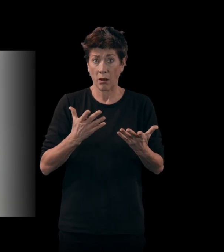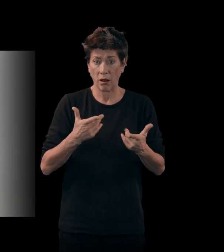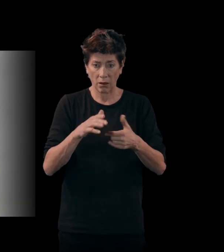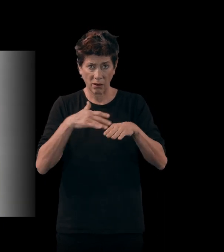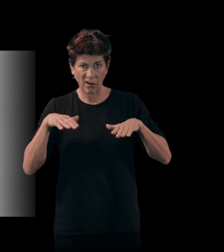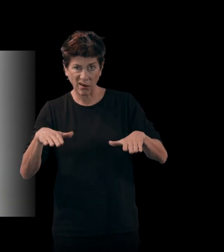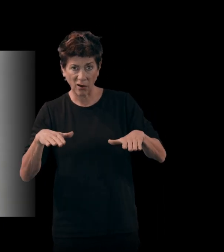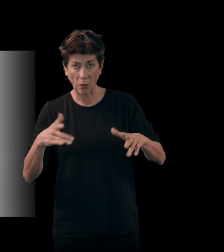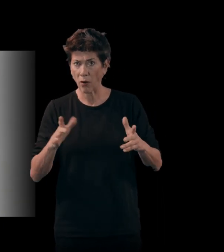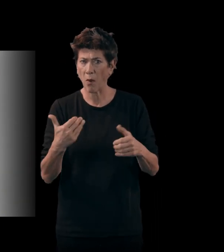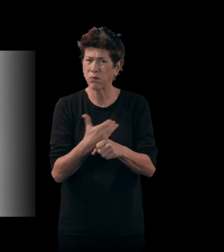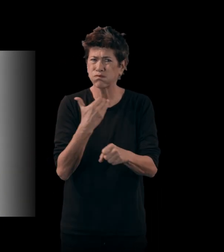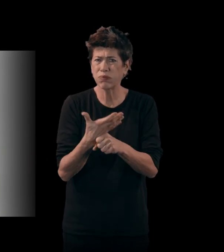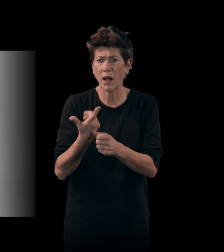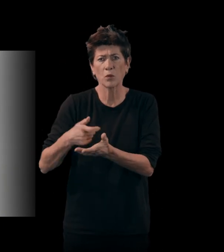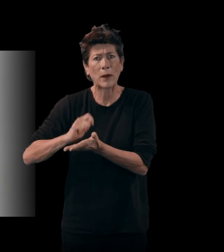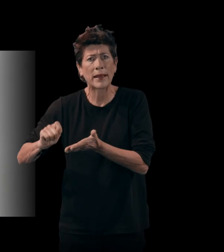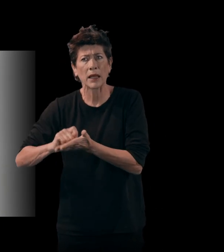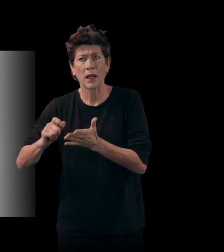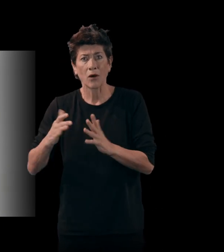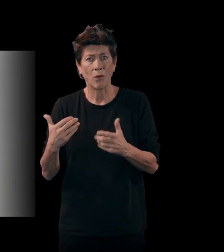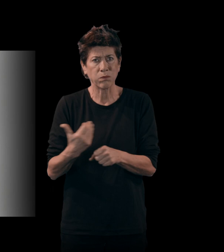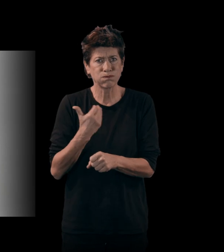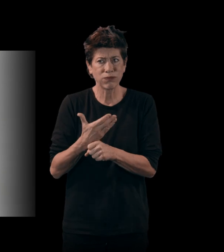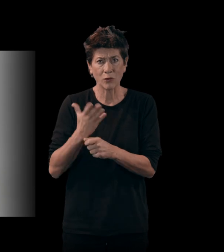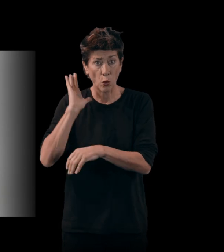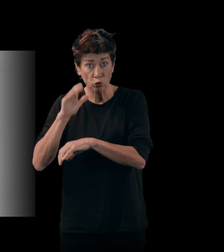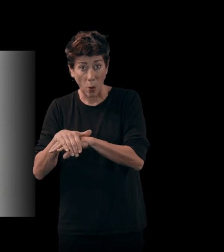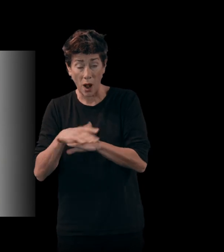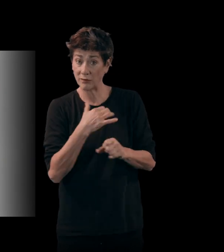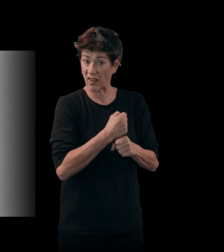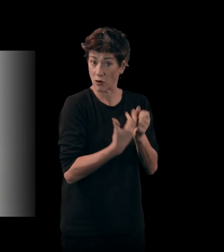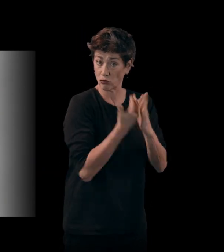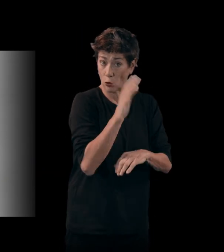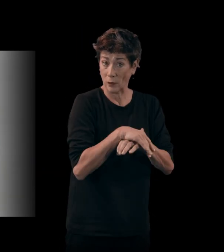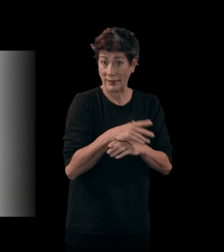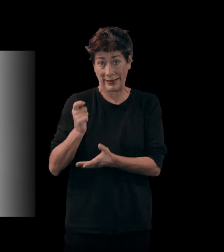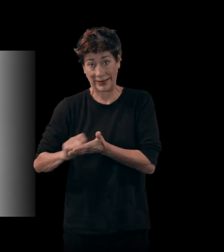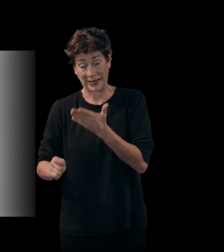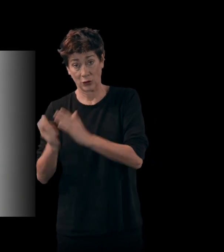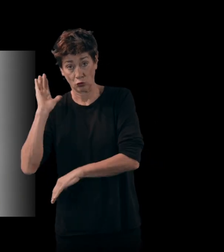dans des heures creuses, est-ce que vous pouvez faire ça le soir, et de l’écriture plus technique le midi ?